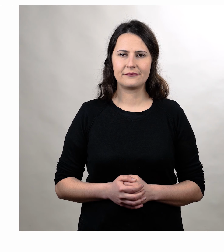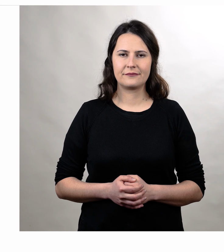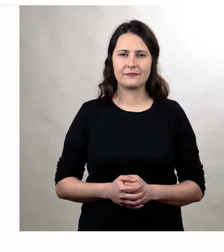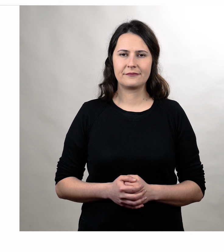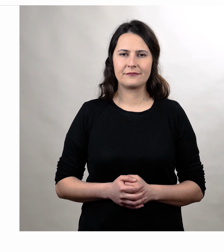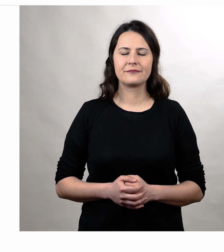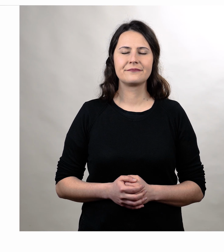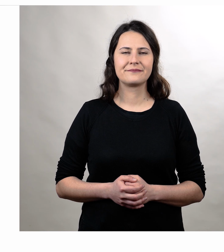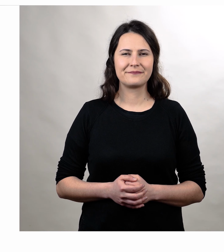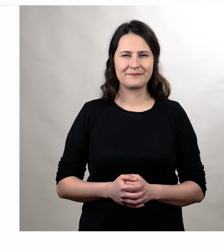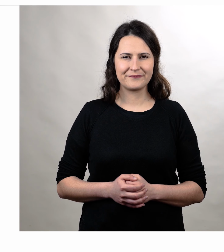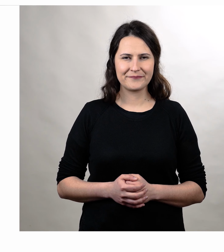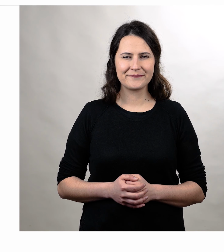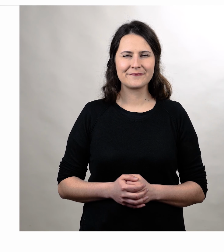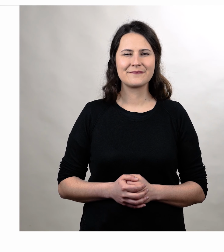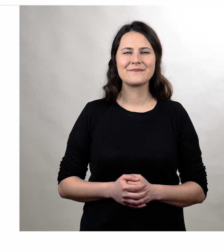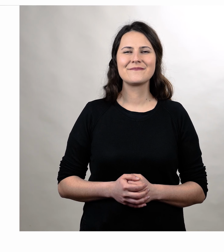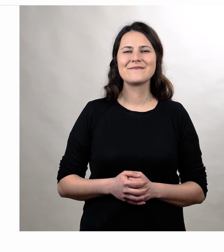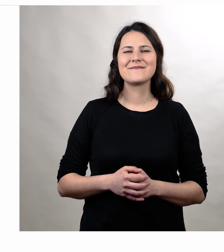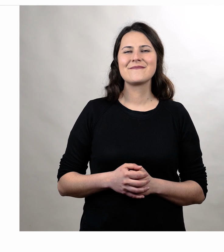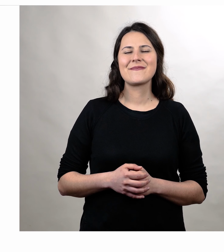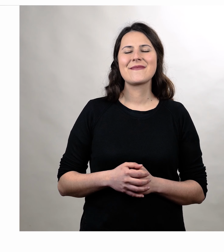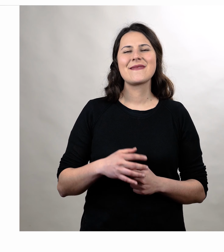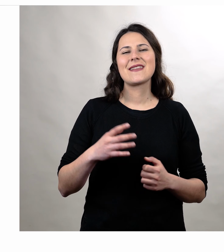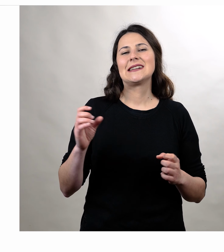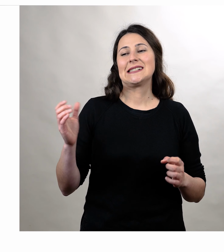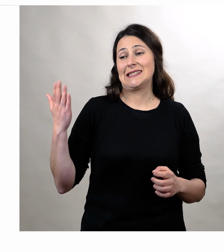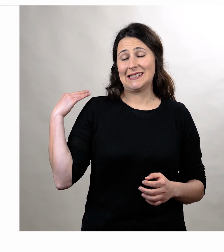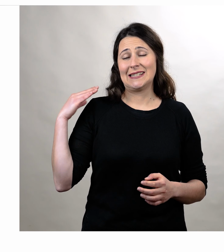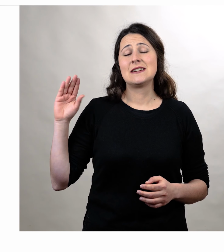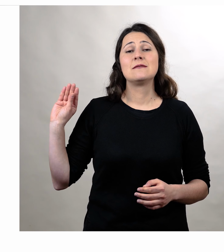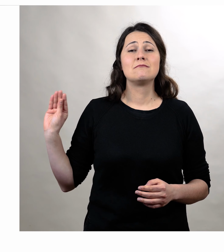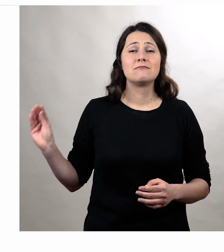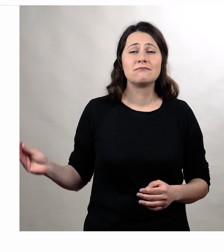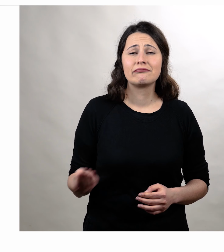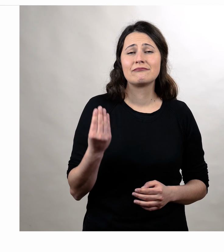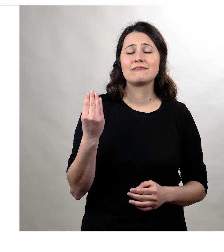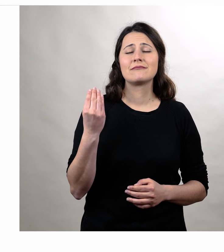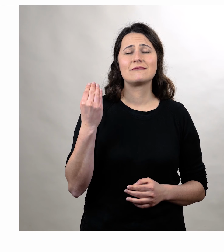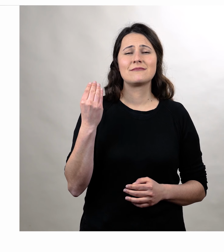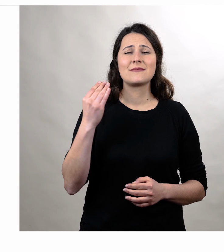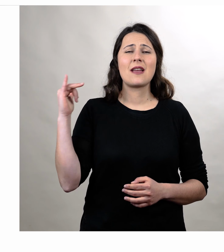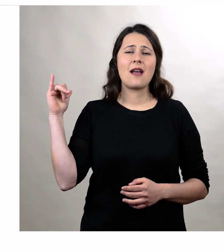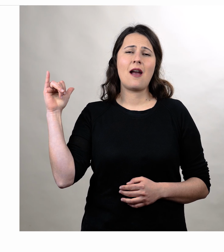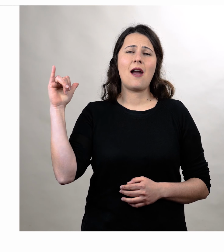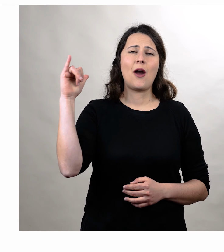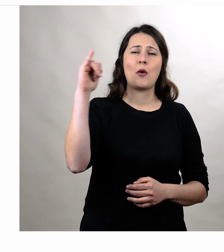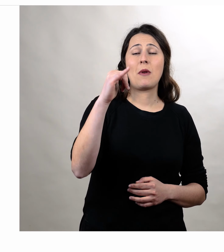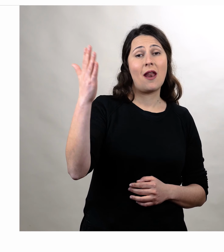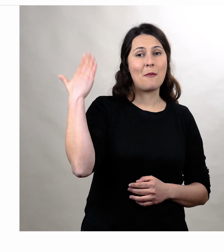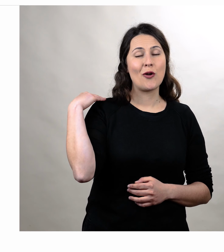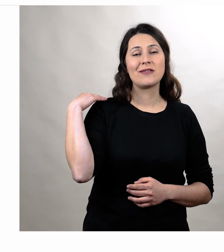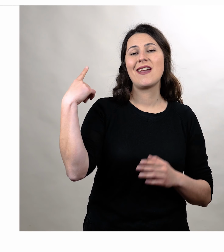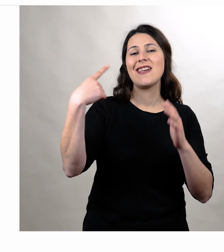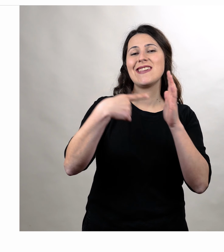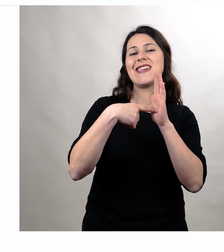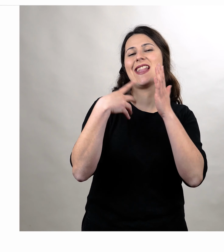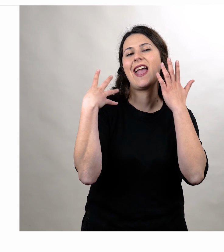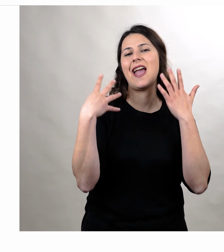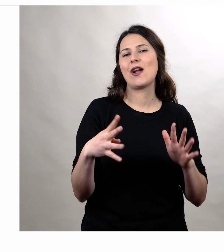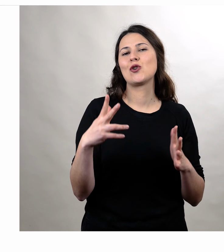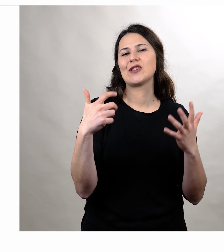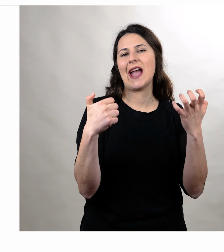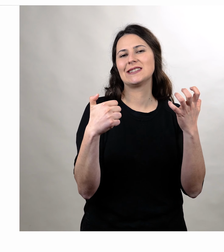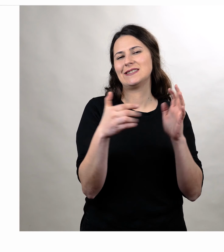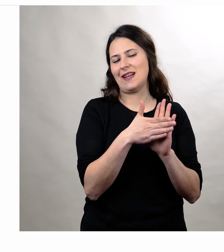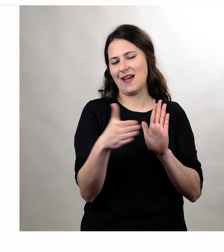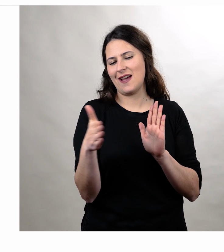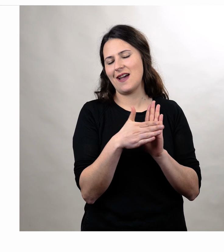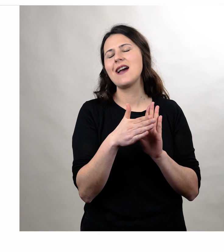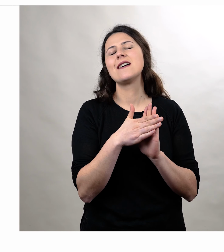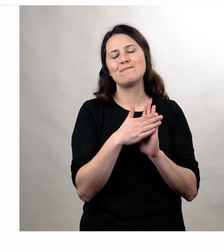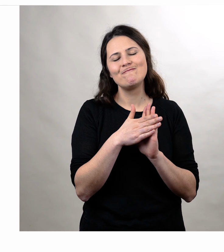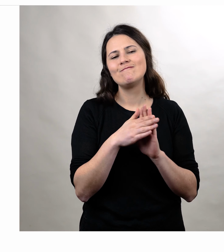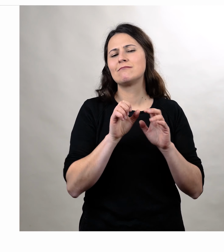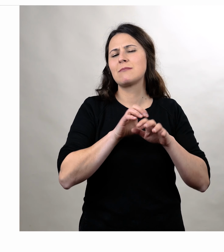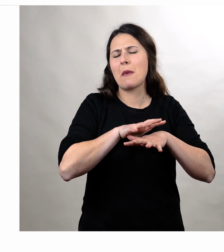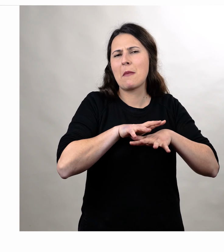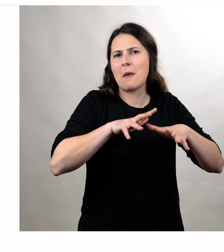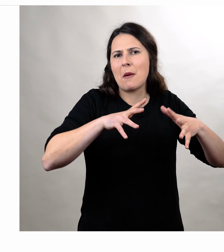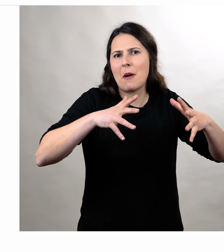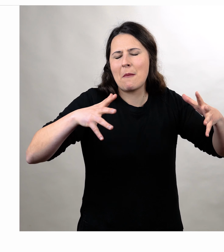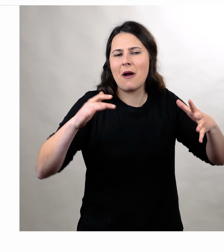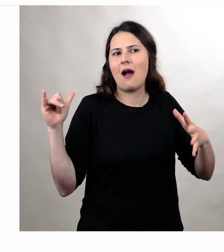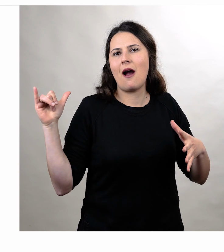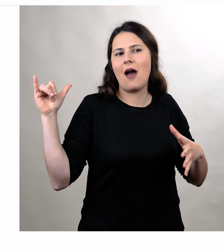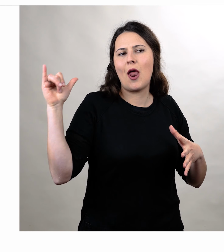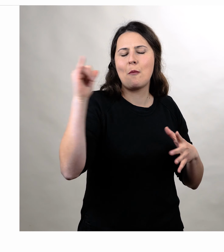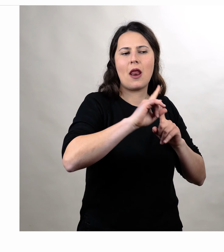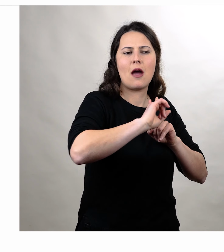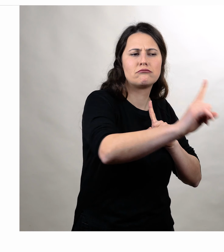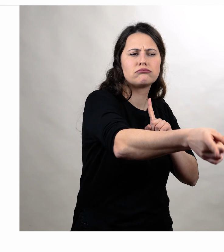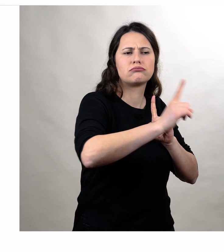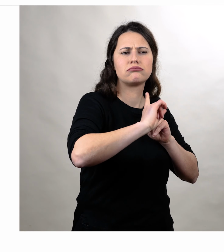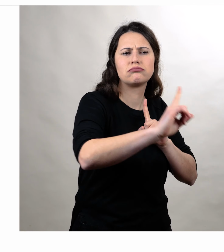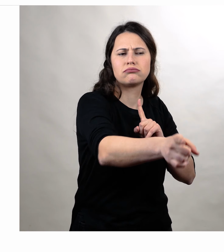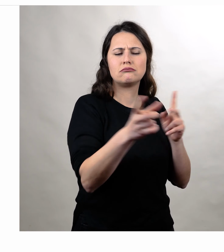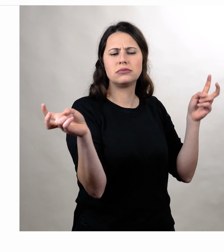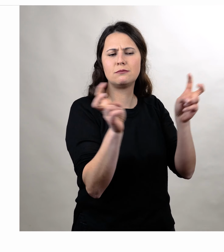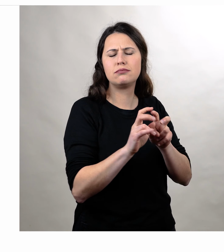Με την έλευση των μεγάλων επιβατικών αεροσκαφών τη δεκαετία του 1960, οι ταξιδιώτες άλλαξαν τρόπο μετακίνησης.